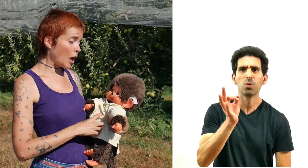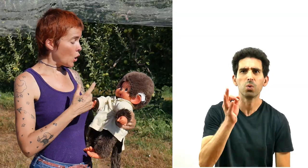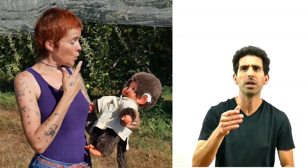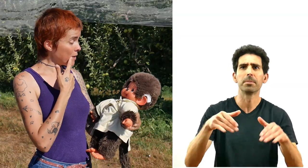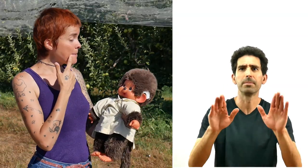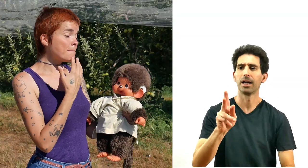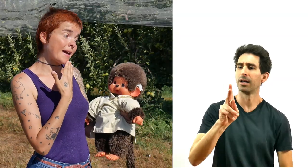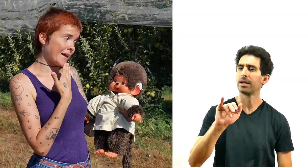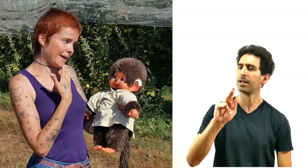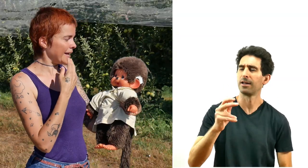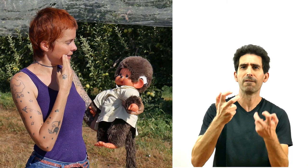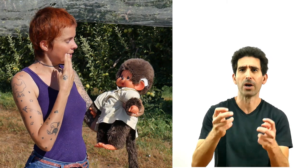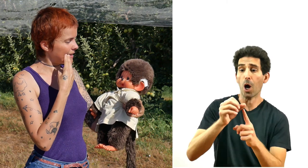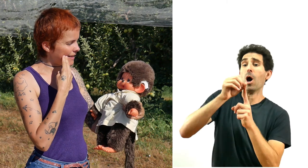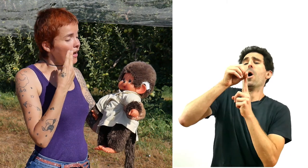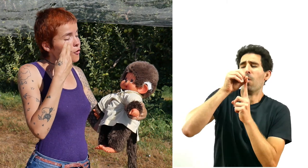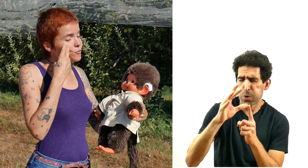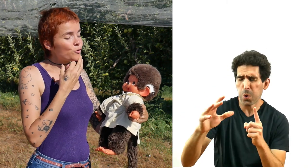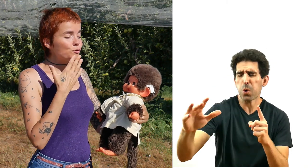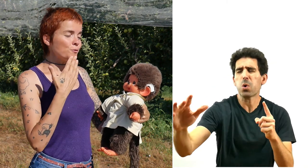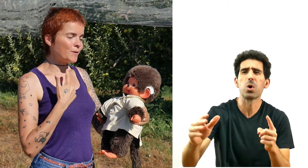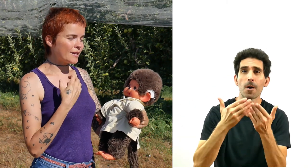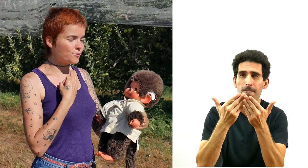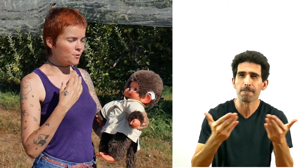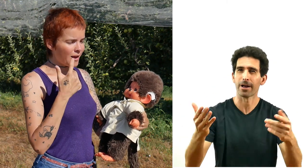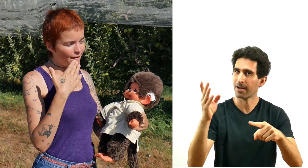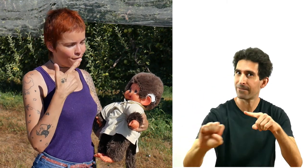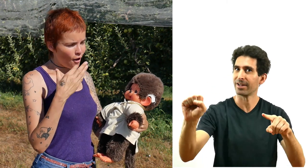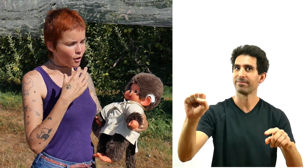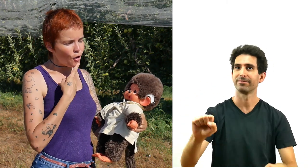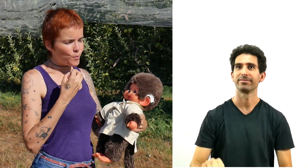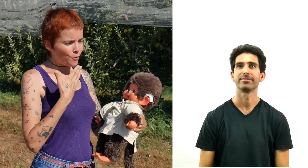Oui mais Kiki veut souffler sur la fleur pour faire un vœu.